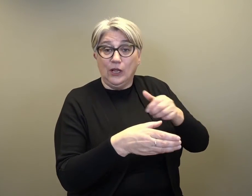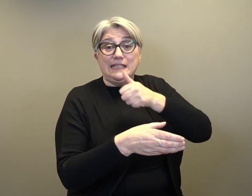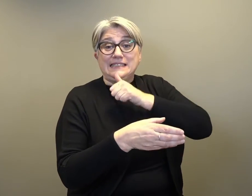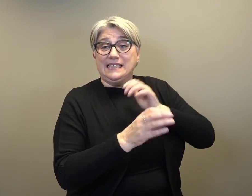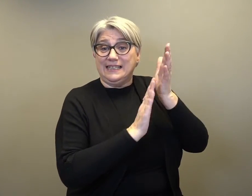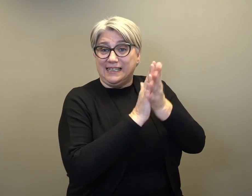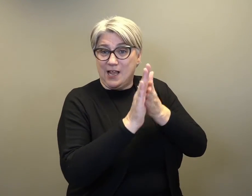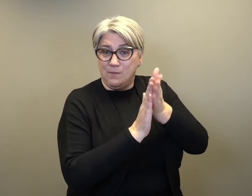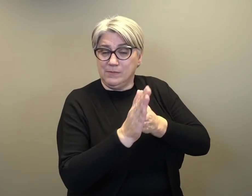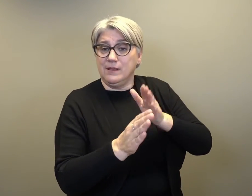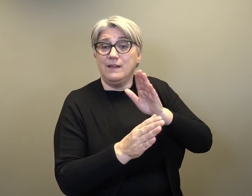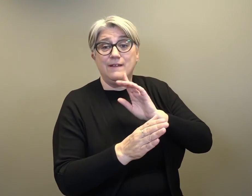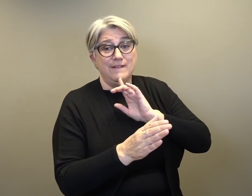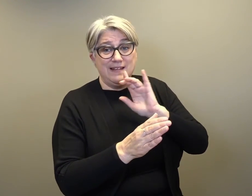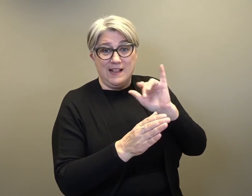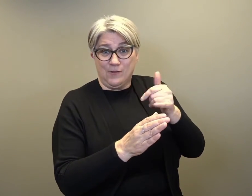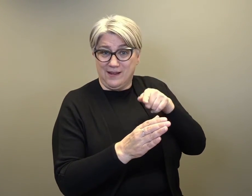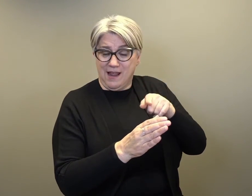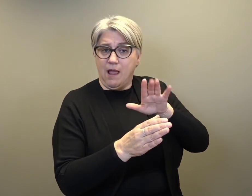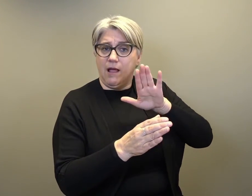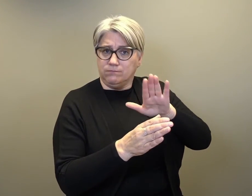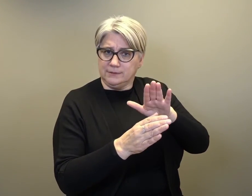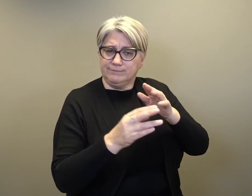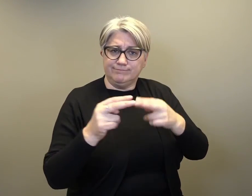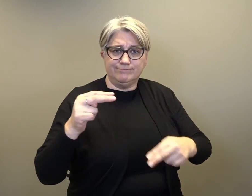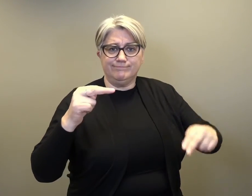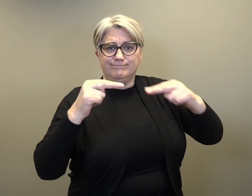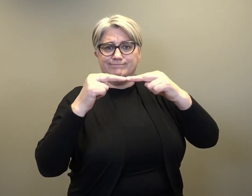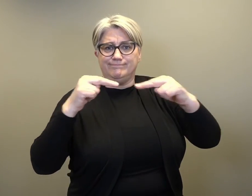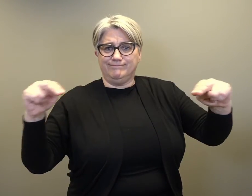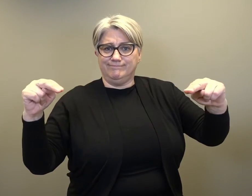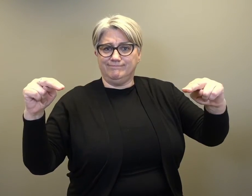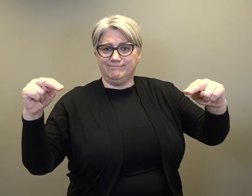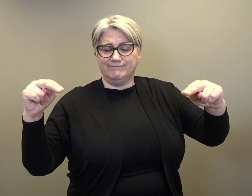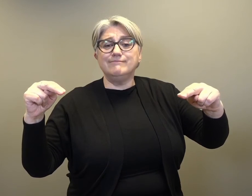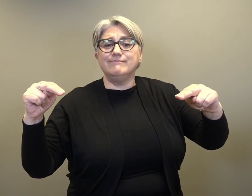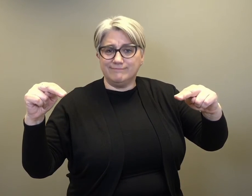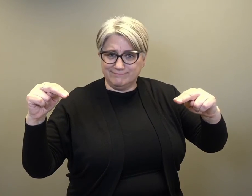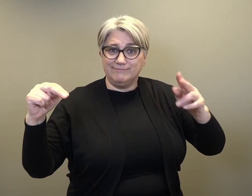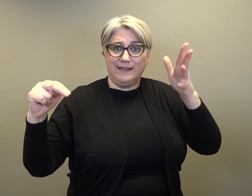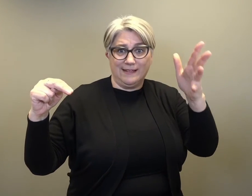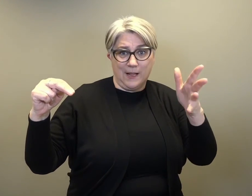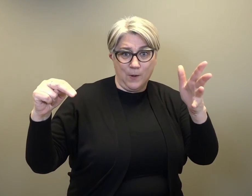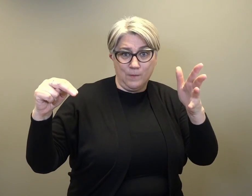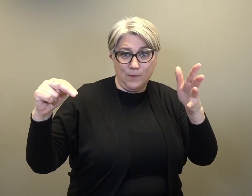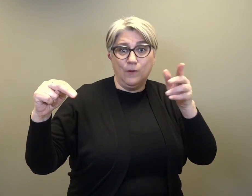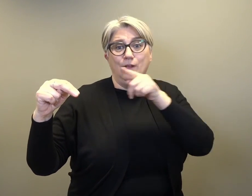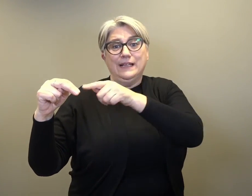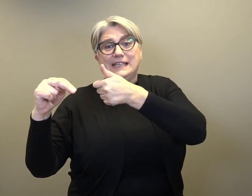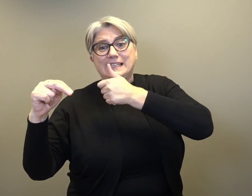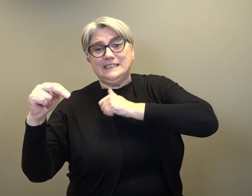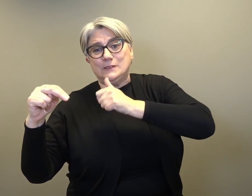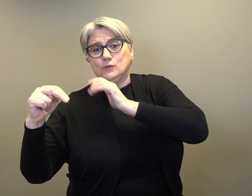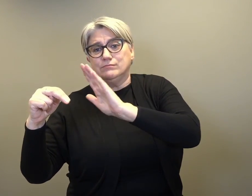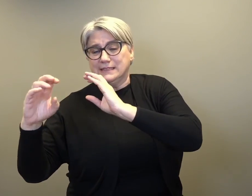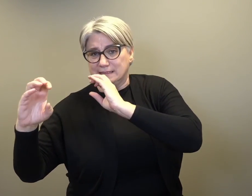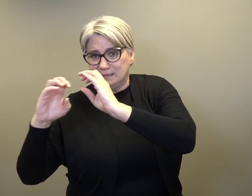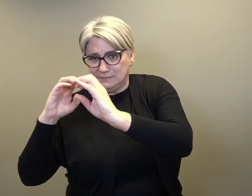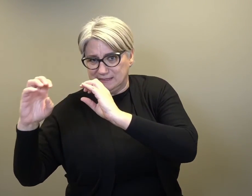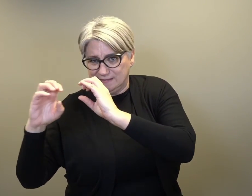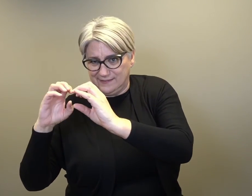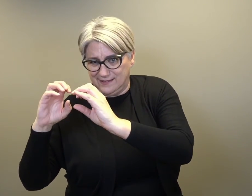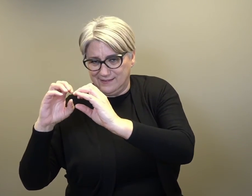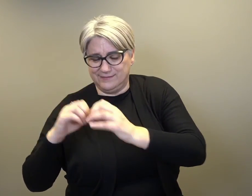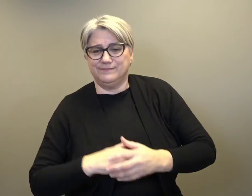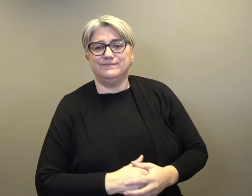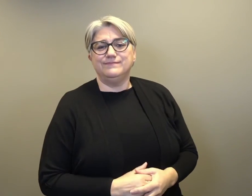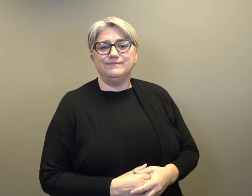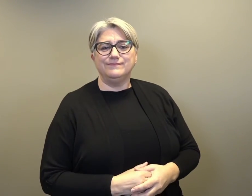og íslensk táknmál viðurkennt sem jafnrétthátt íslensku til samskipta.